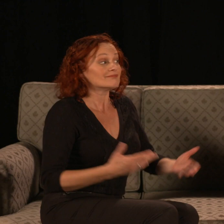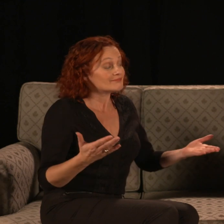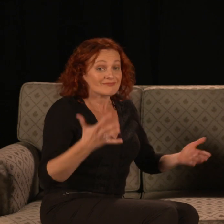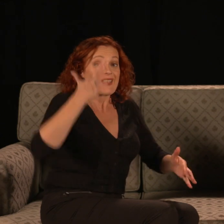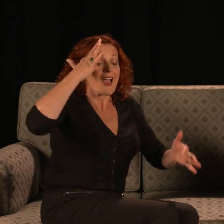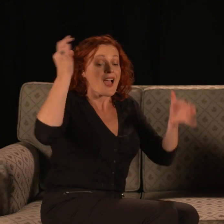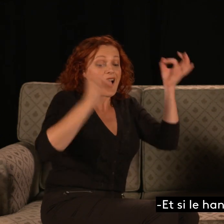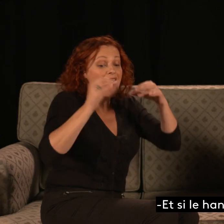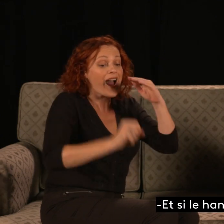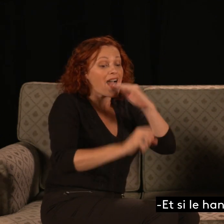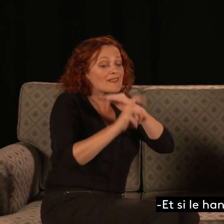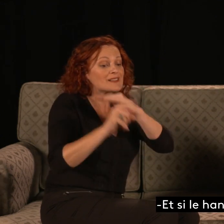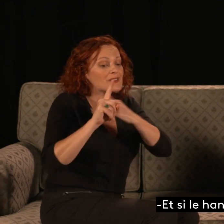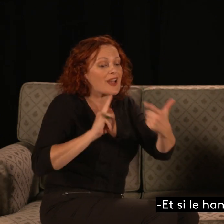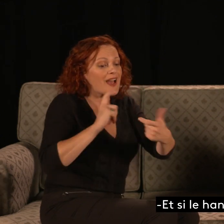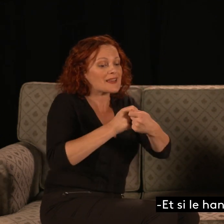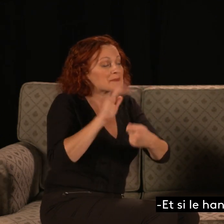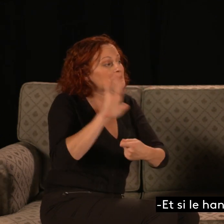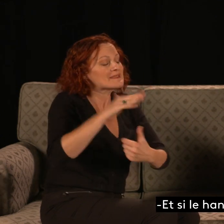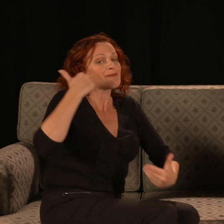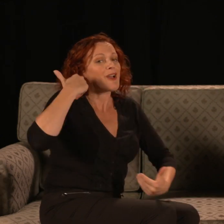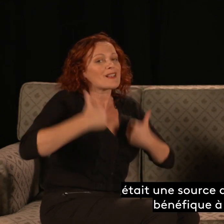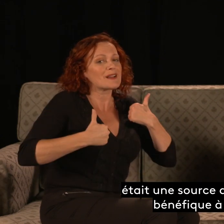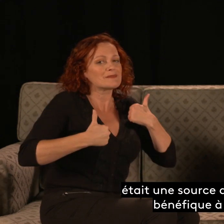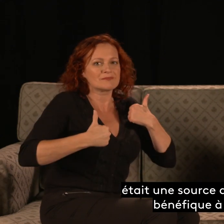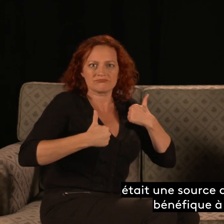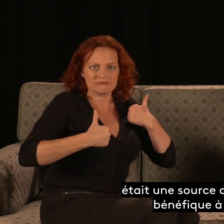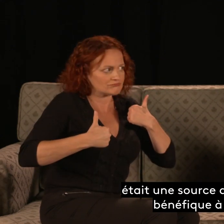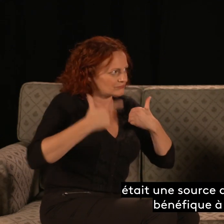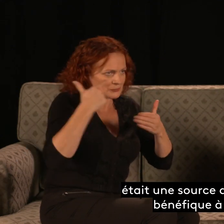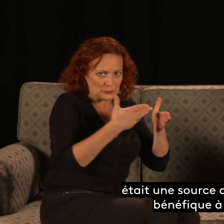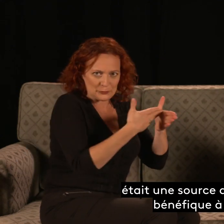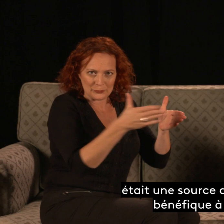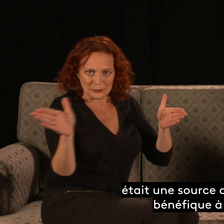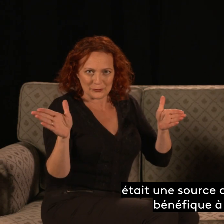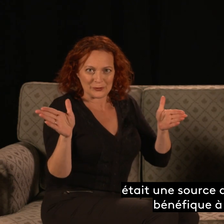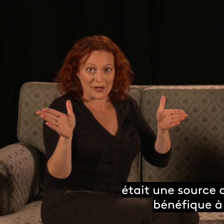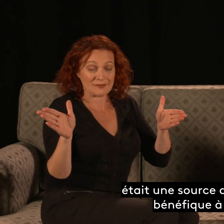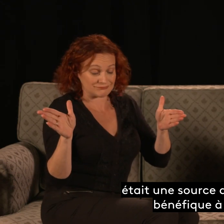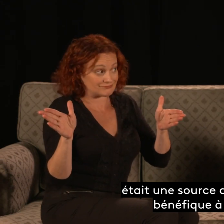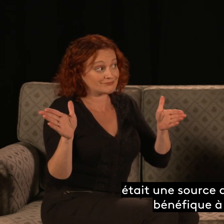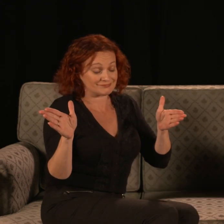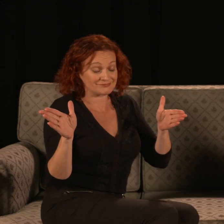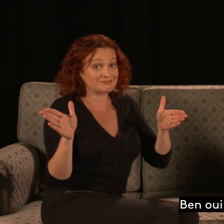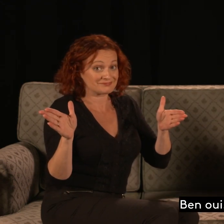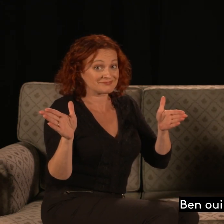Et si le handicap était une source d’innovation bénéfique à tous ? Bah oui !